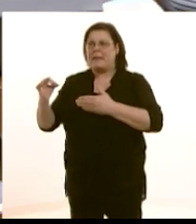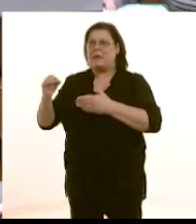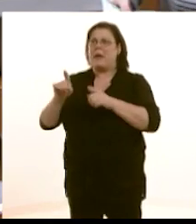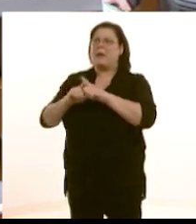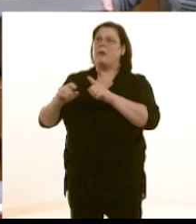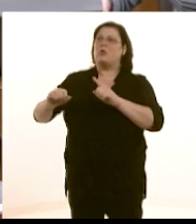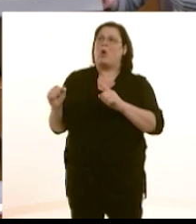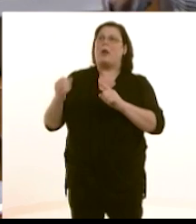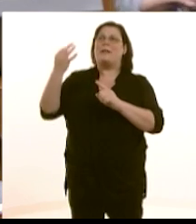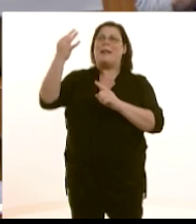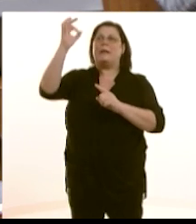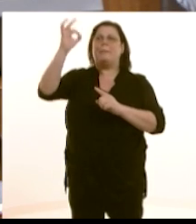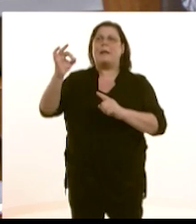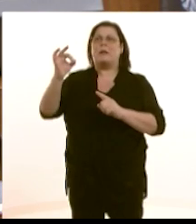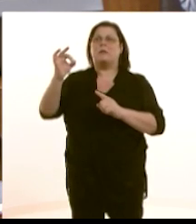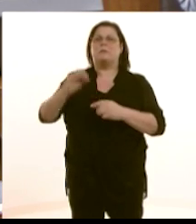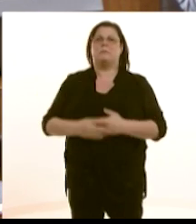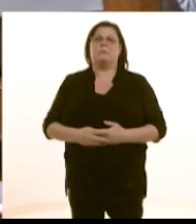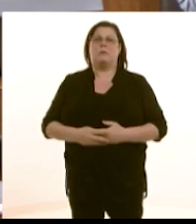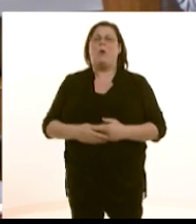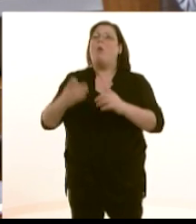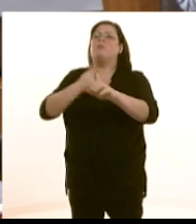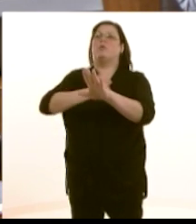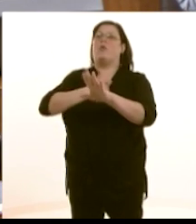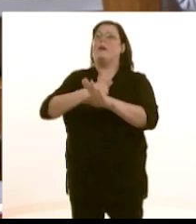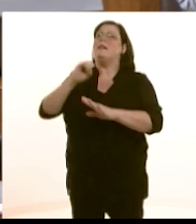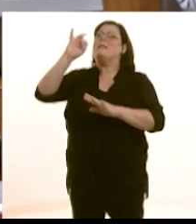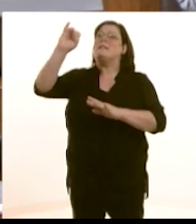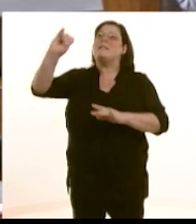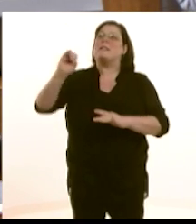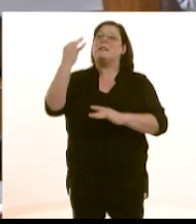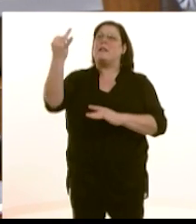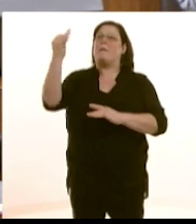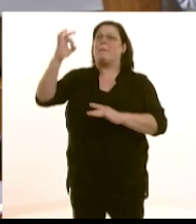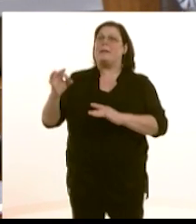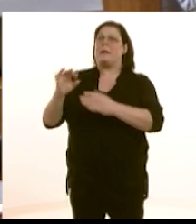talu lan i nawr. Felly, rym ni yn gweithioín galed iawn er mwyn sicrhau bod y taliadau